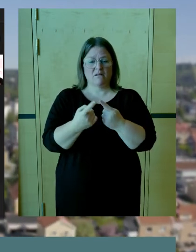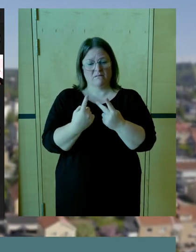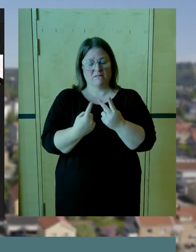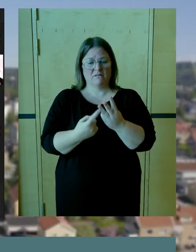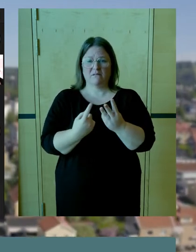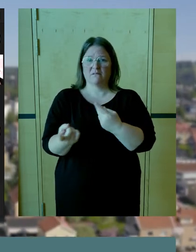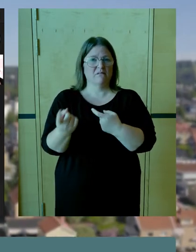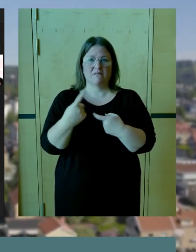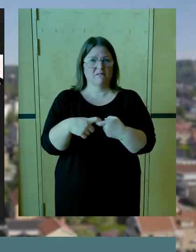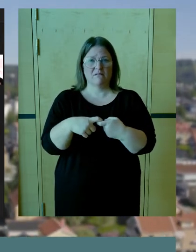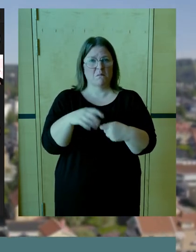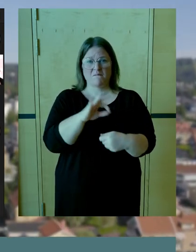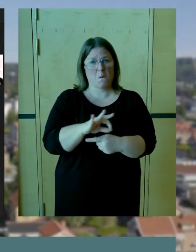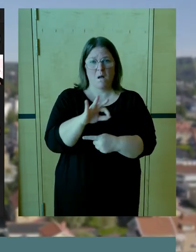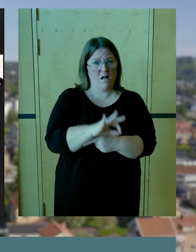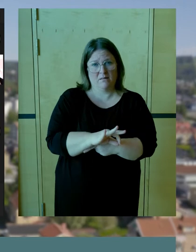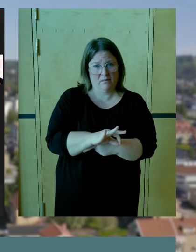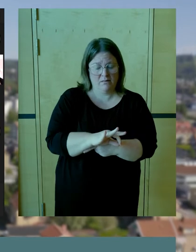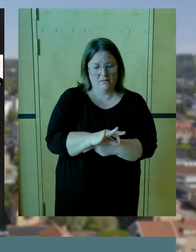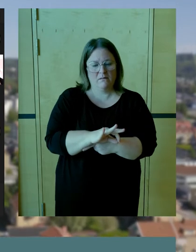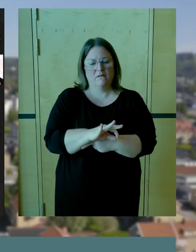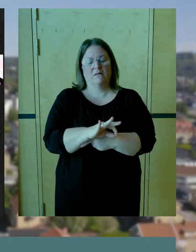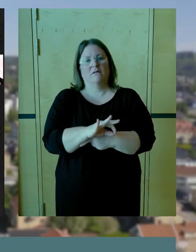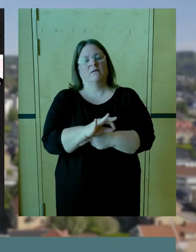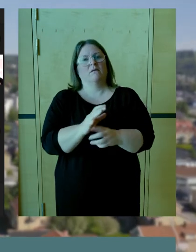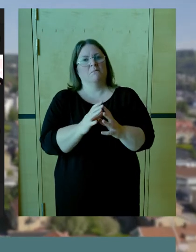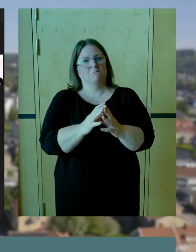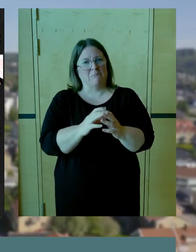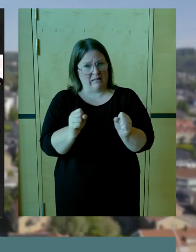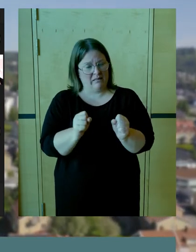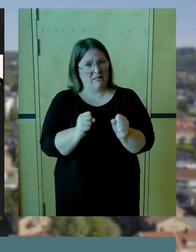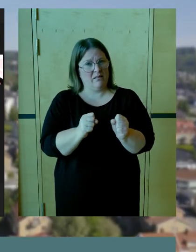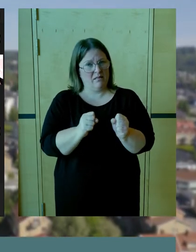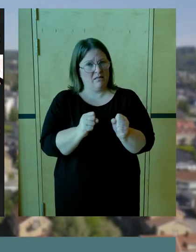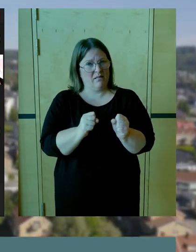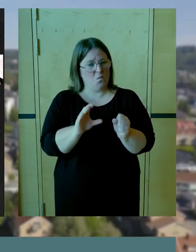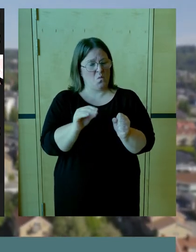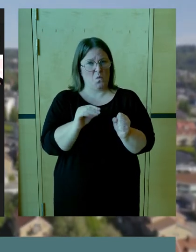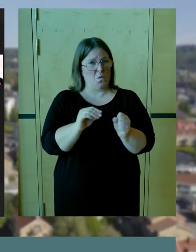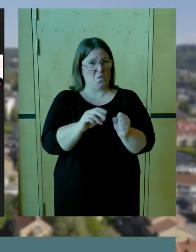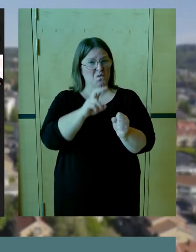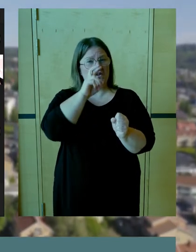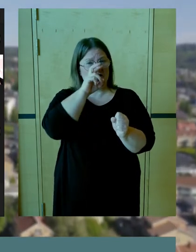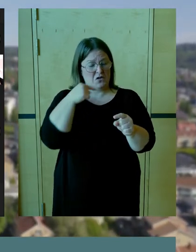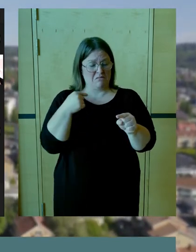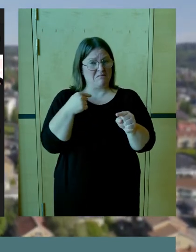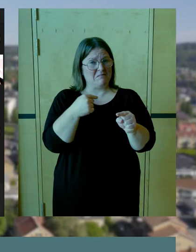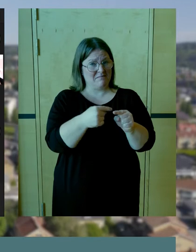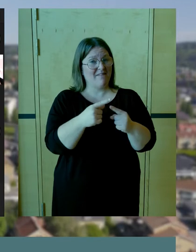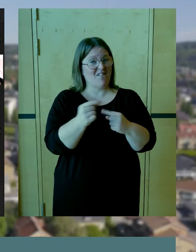Den här frågan att göra men Som sagt Det märks att det är Val snart